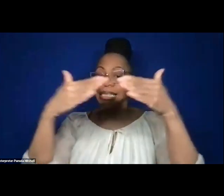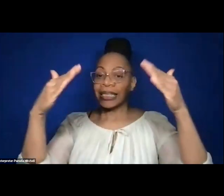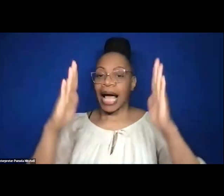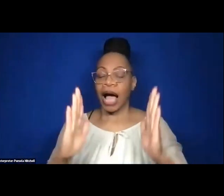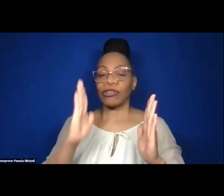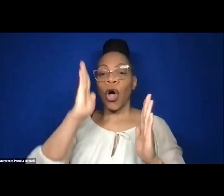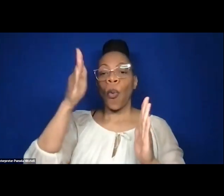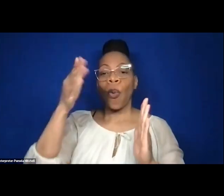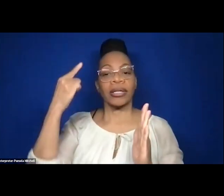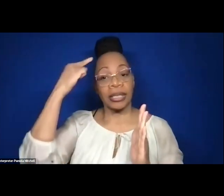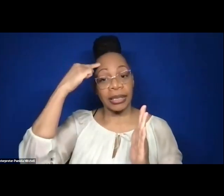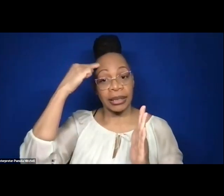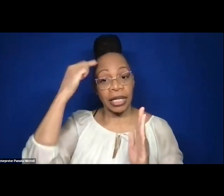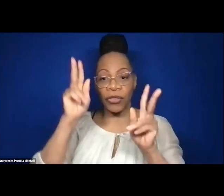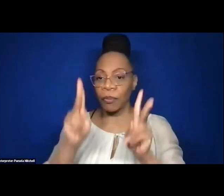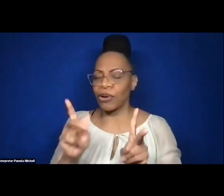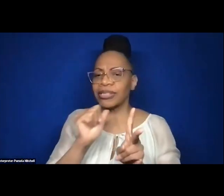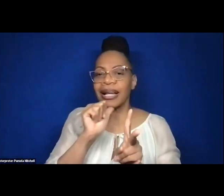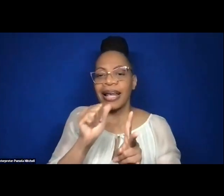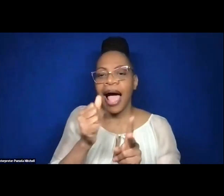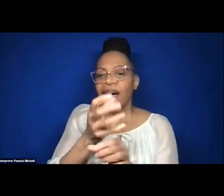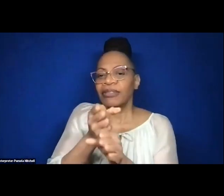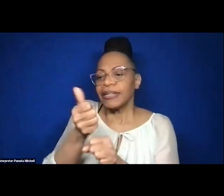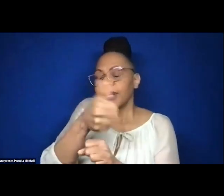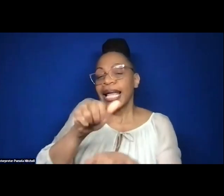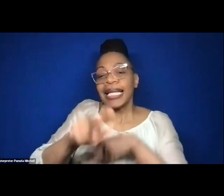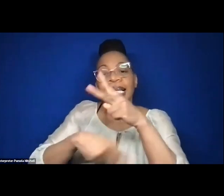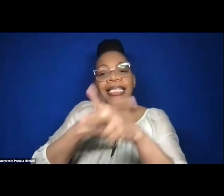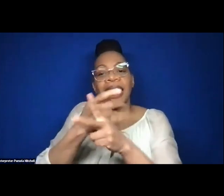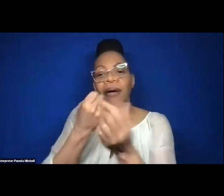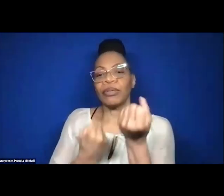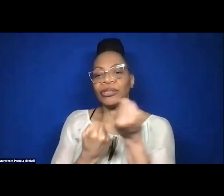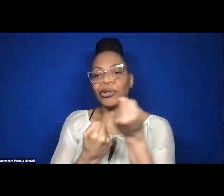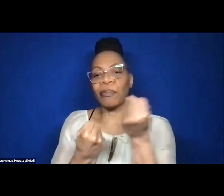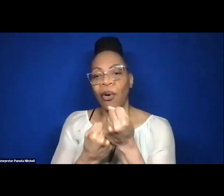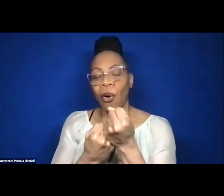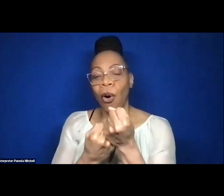no está recibiendo apoyo en especie y mantenimiento de otros miembros del hogar.